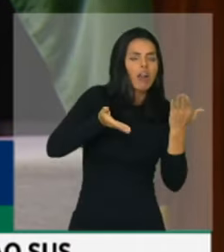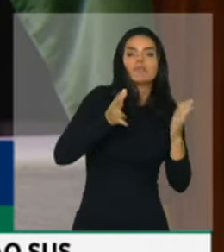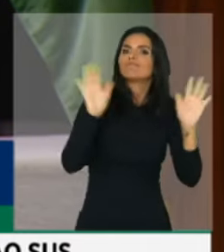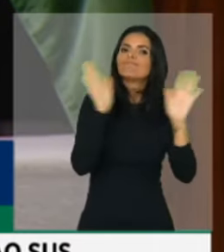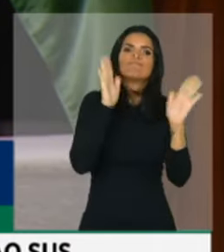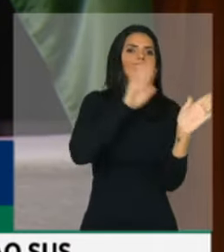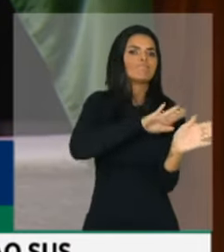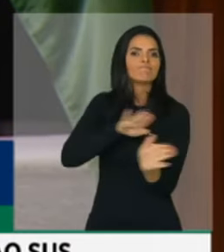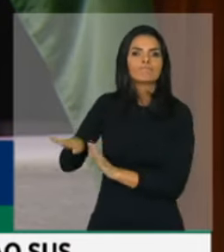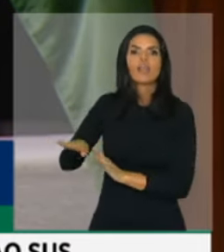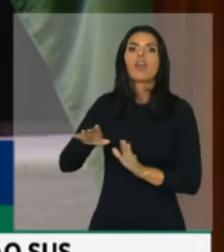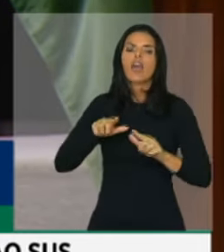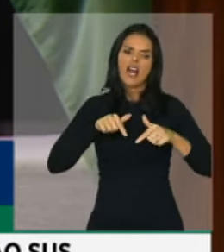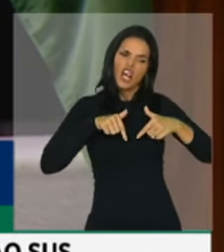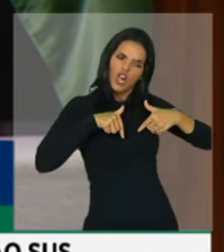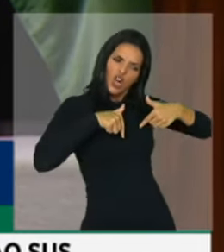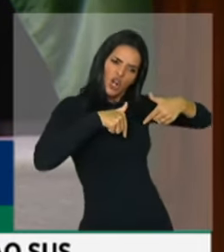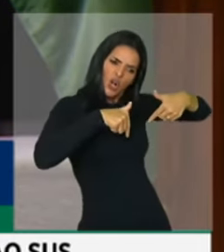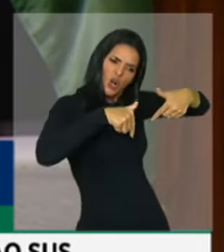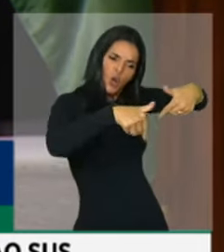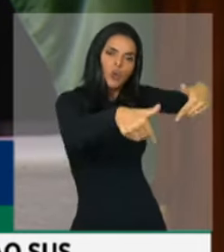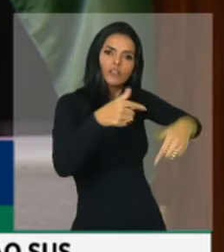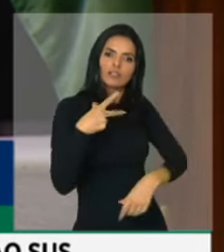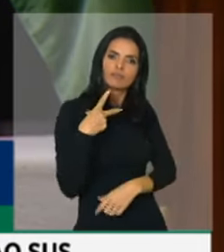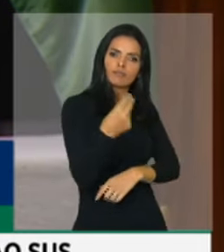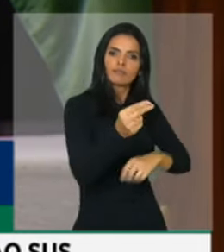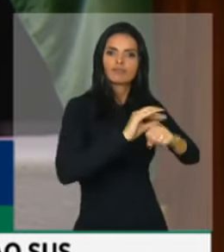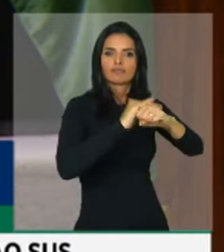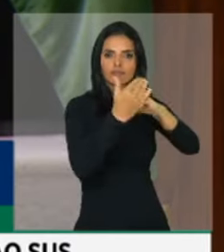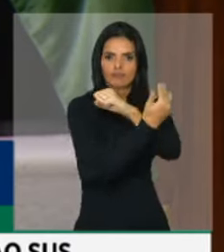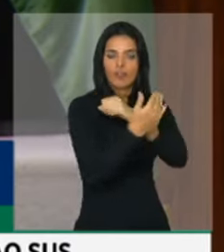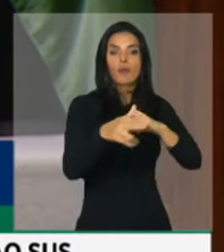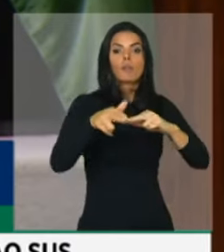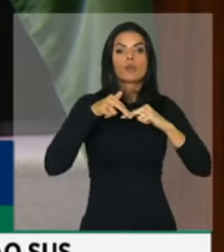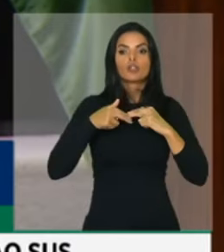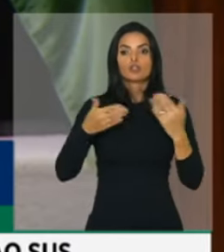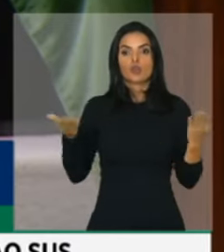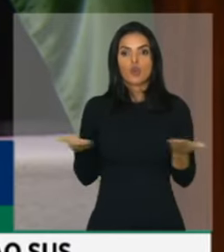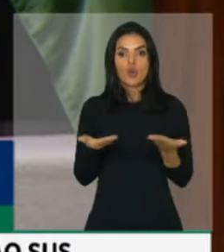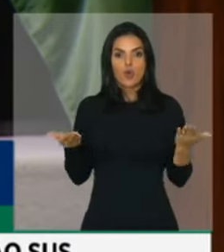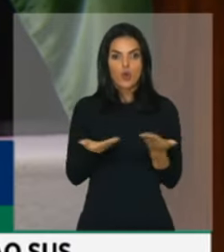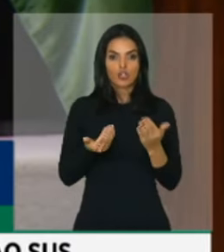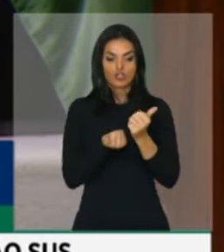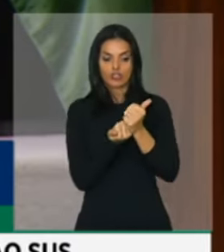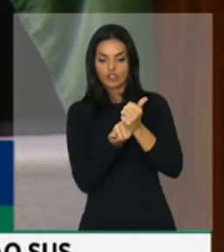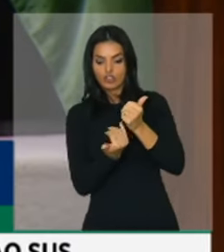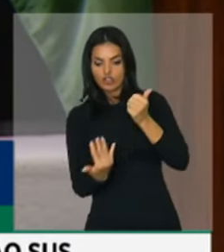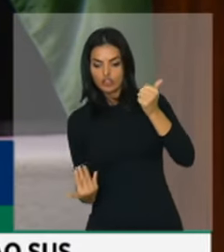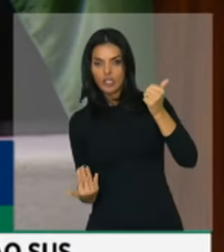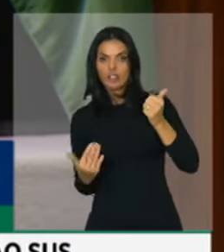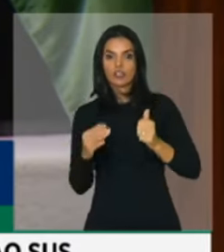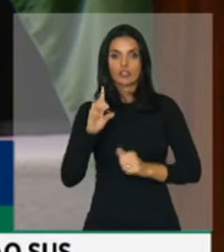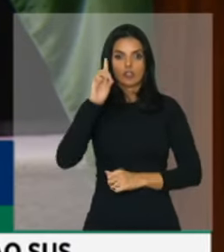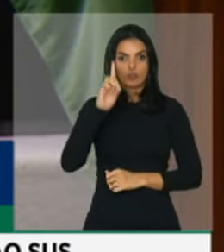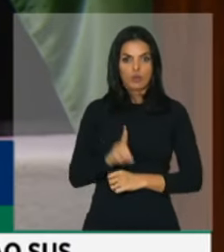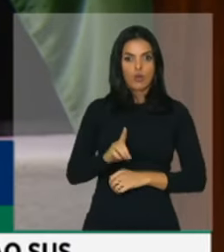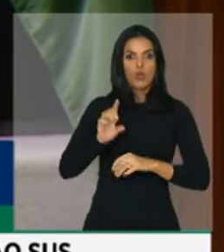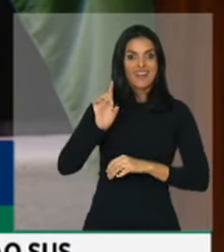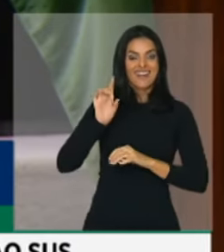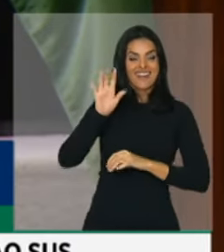CRISE. POR ISSO NÓS ... A EXECUTIVA NACIONAL DO PARTIDO DIVULGOU O DOCUMENTO FRENTE NACIONAL PELA VIDA EM DEFESA